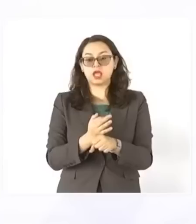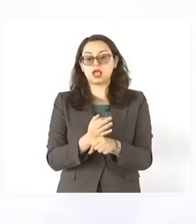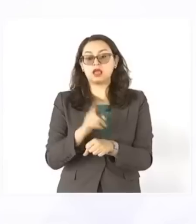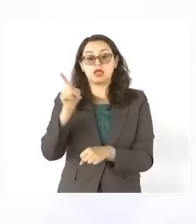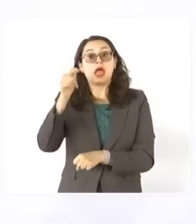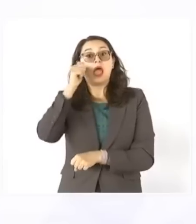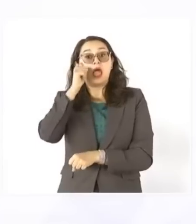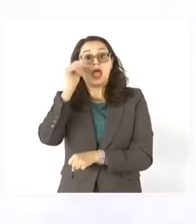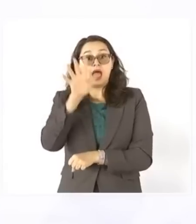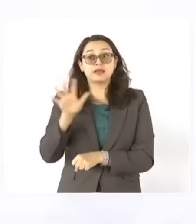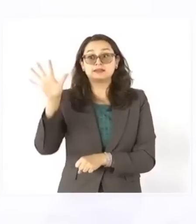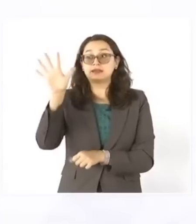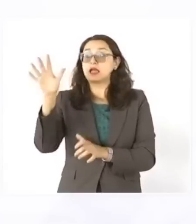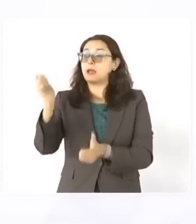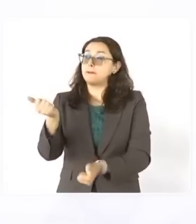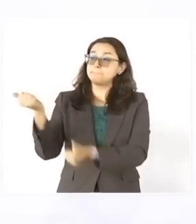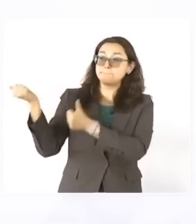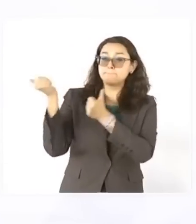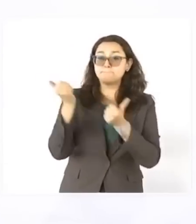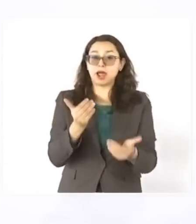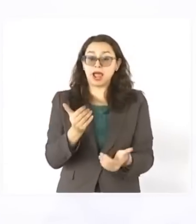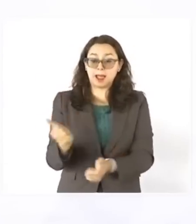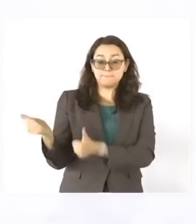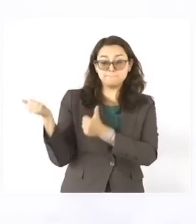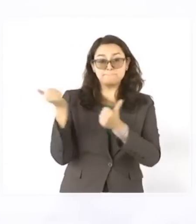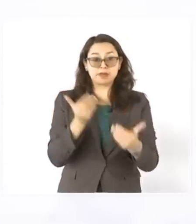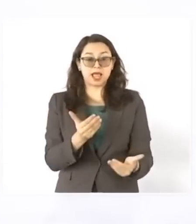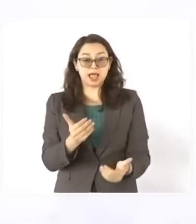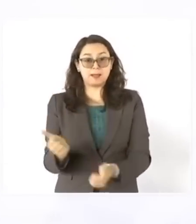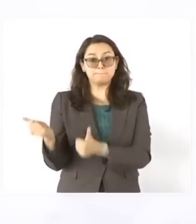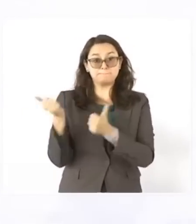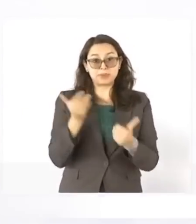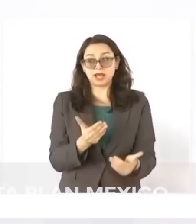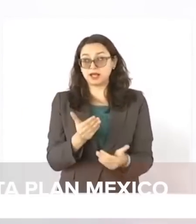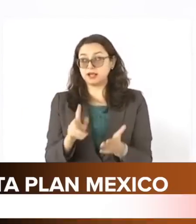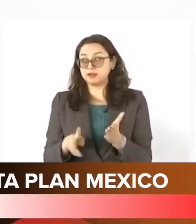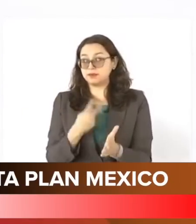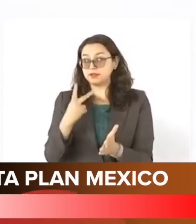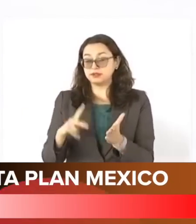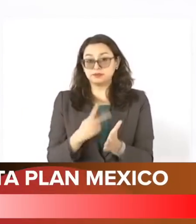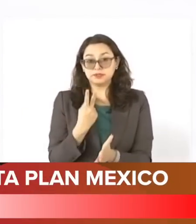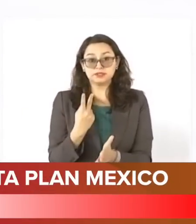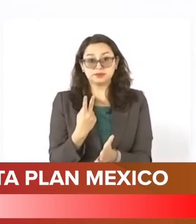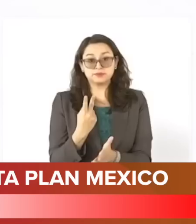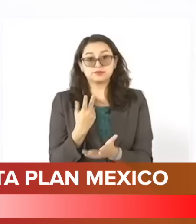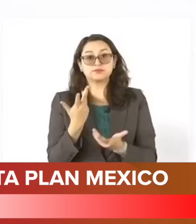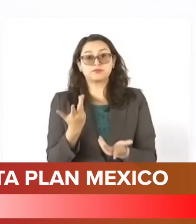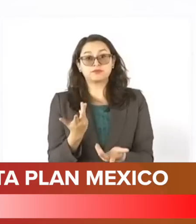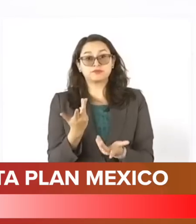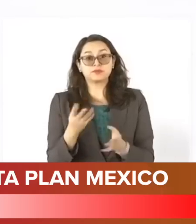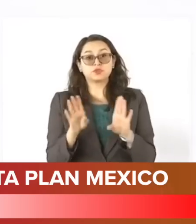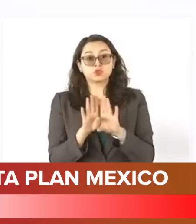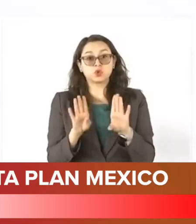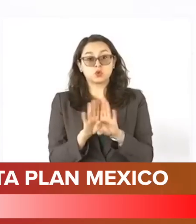ya lo mencionó nuestro secretario de Hacienda de mejor manera Nuestro objetivo con el plan